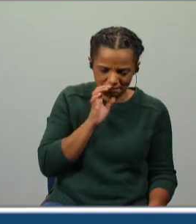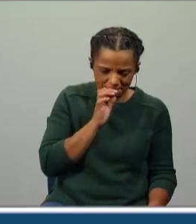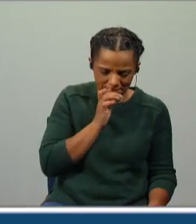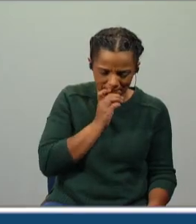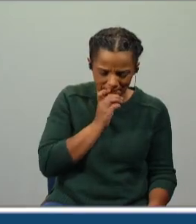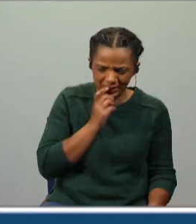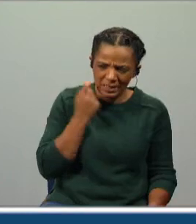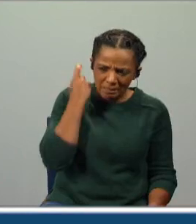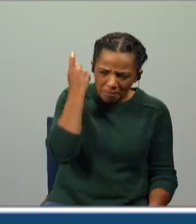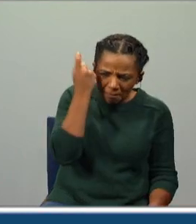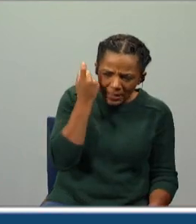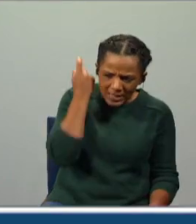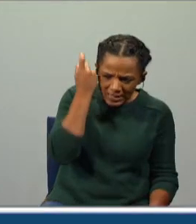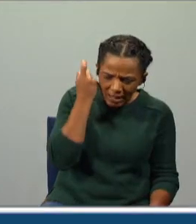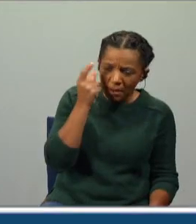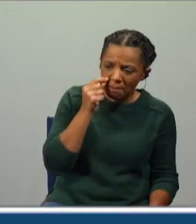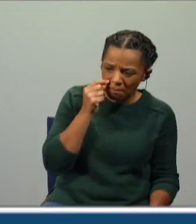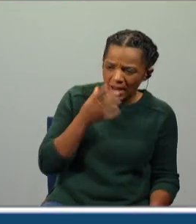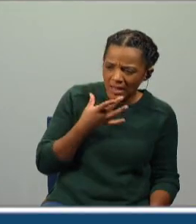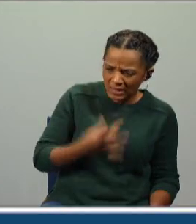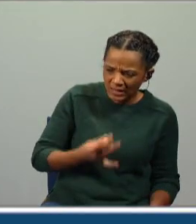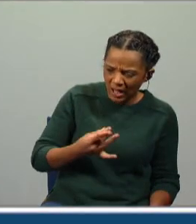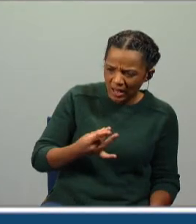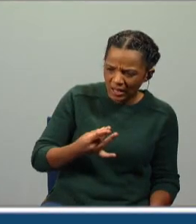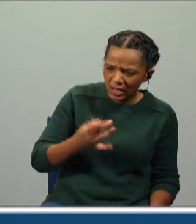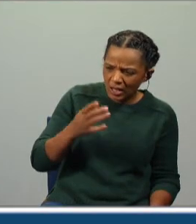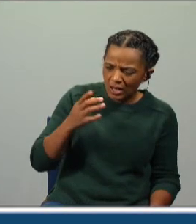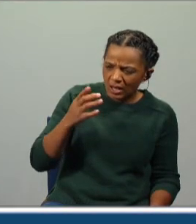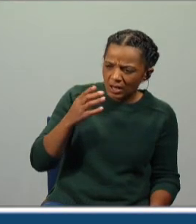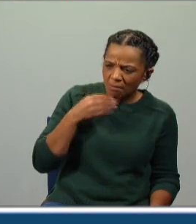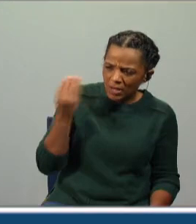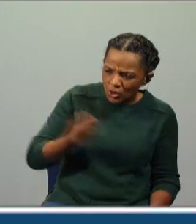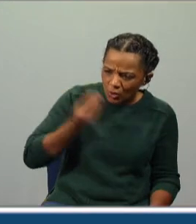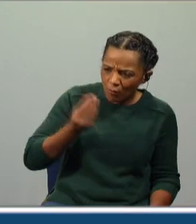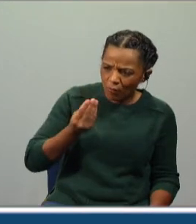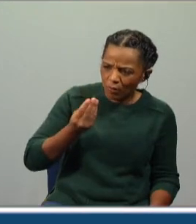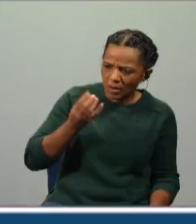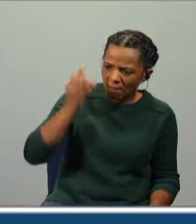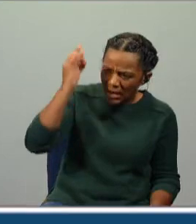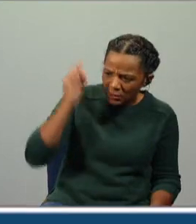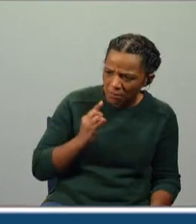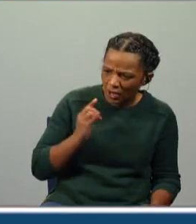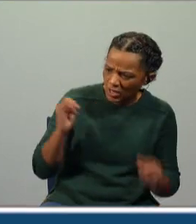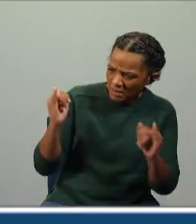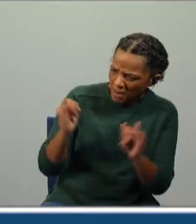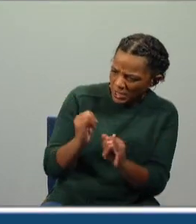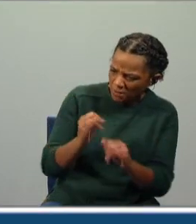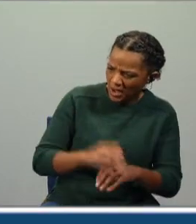Pensava que o pai natal era mais novo, mais magro e mais baixo. Mas como é que tu cabe na chaminé?